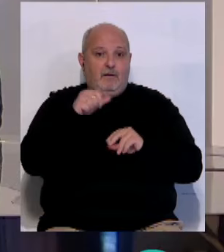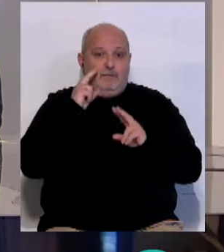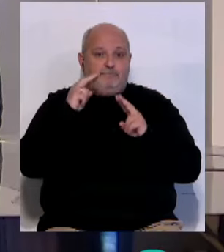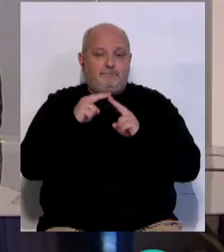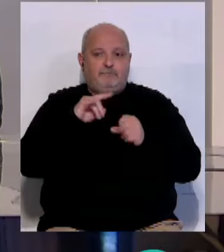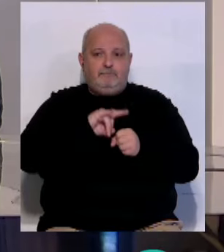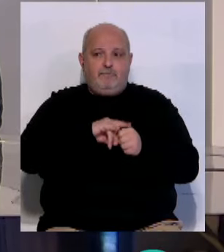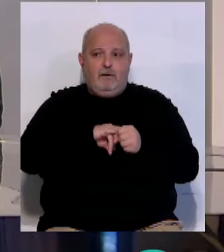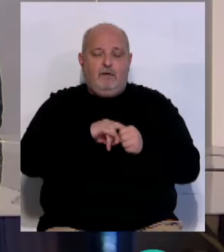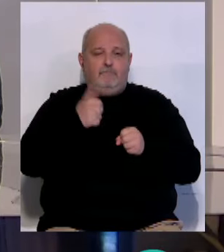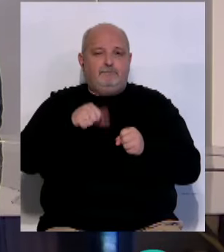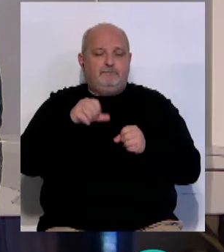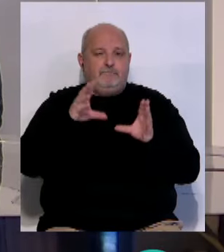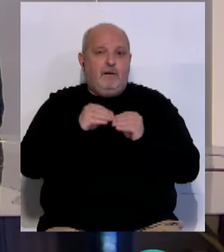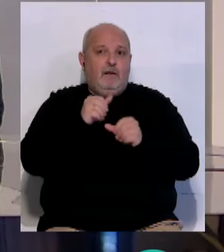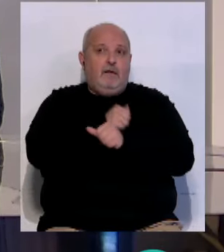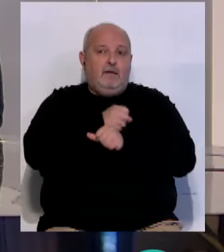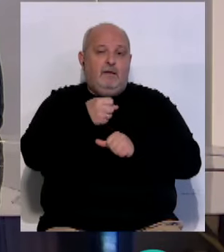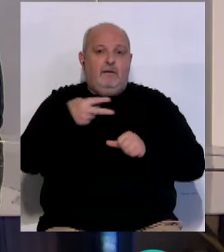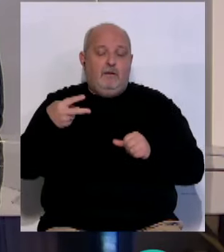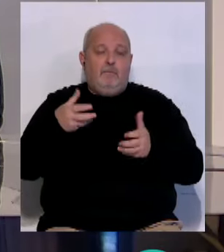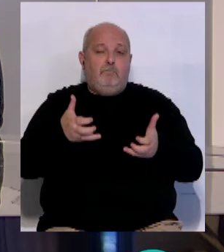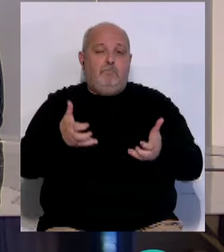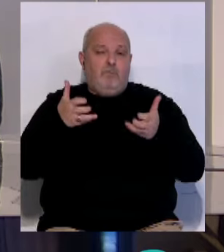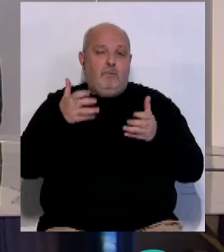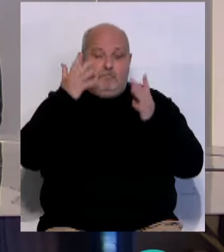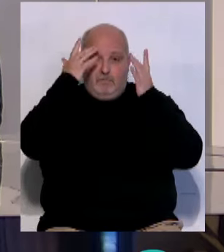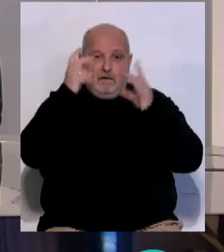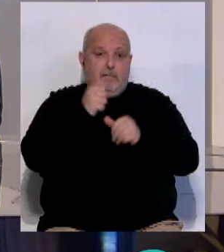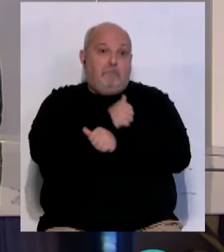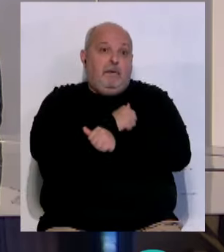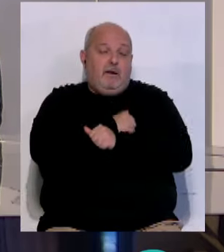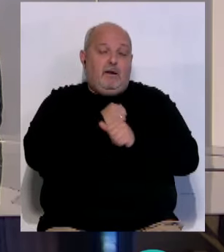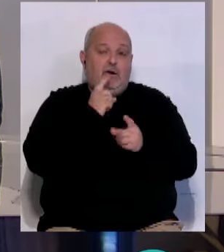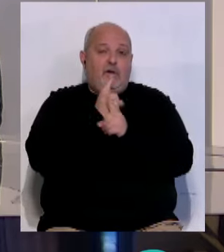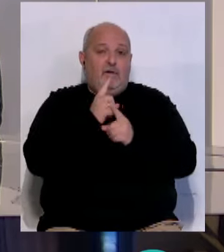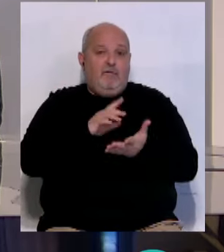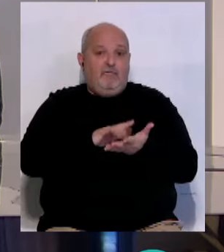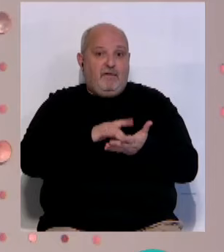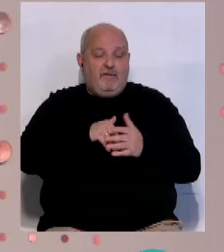lunes valoraremos esperemos que una victoria por fin de del Cádiz ante ante el Valencia esperemos